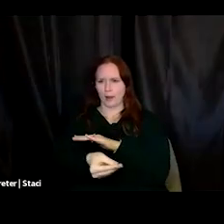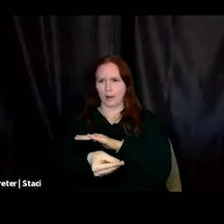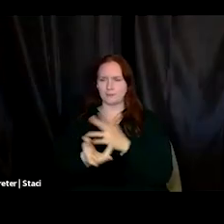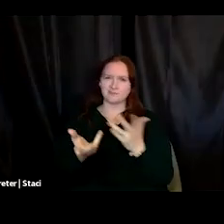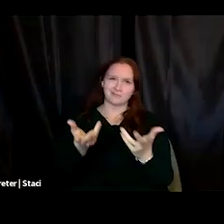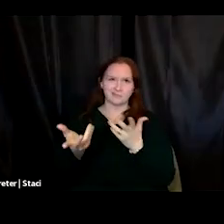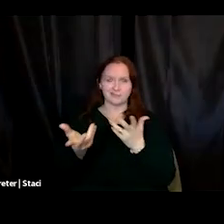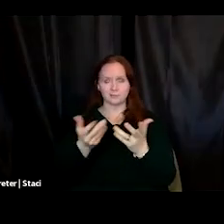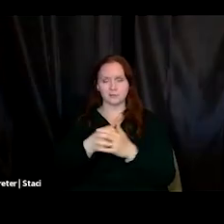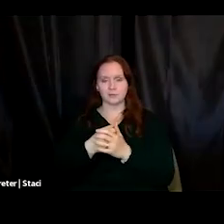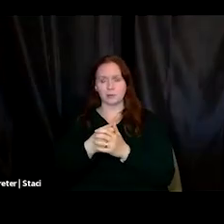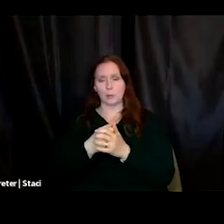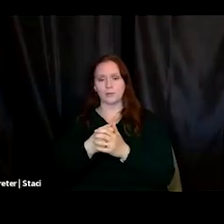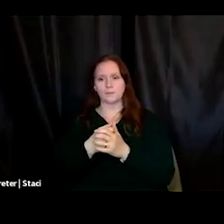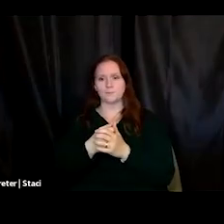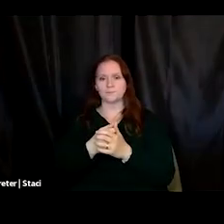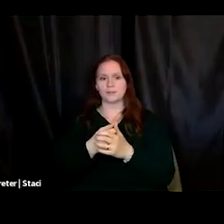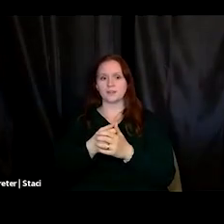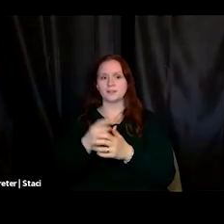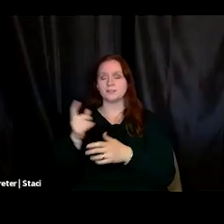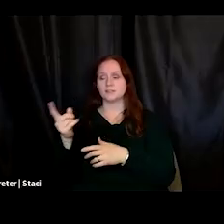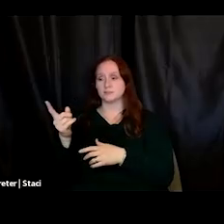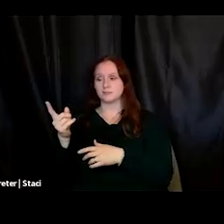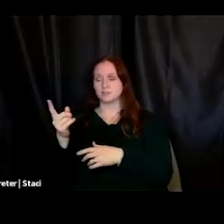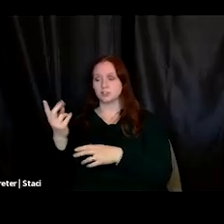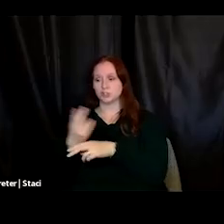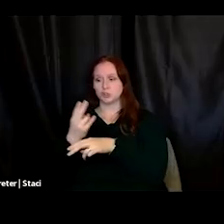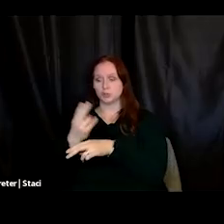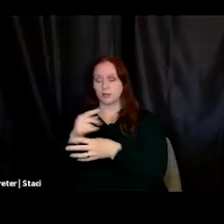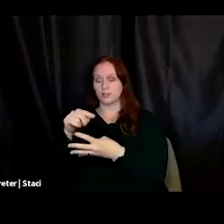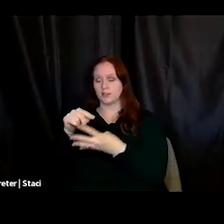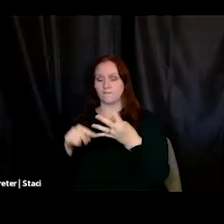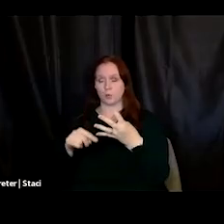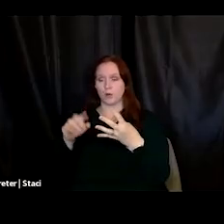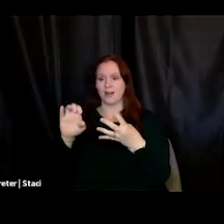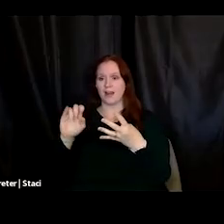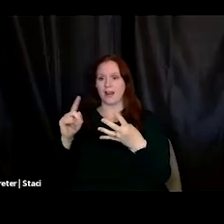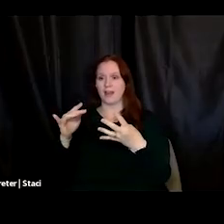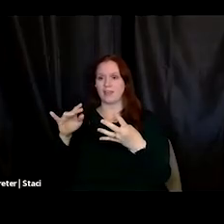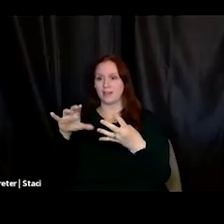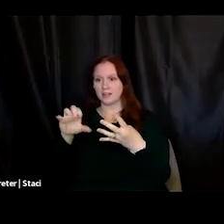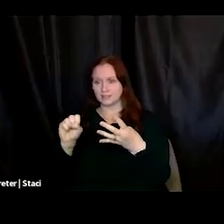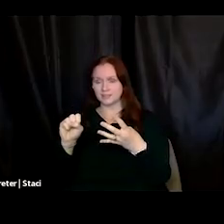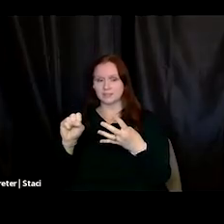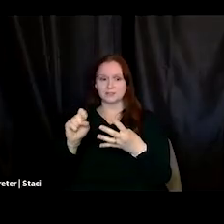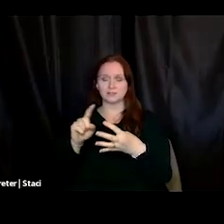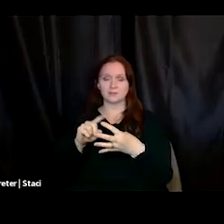que eres quien dices ser en esto, y luego estarás actuando en este rol de representante.